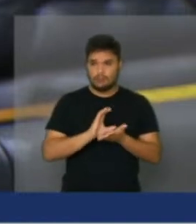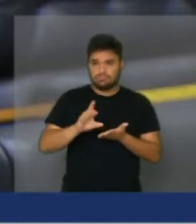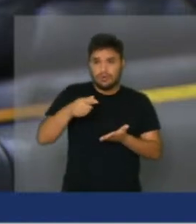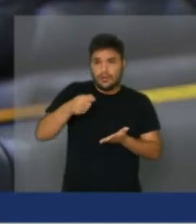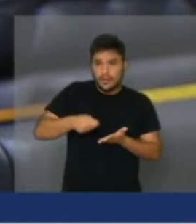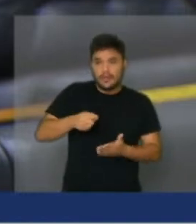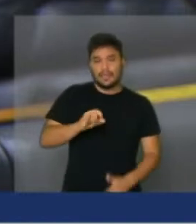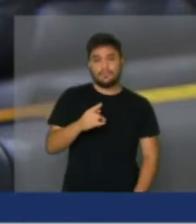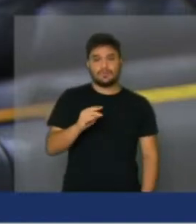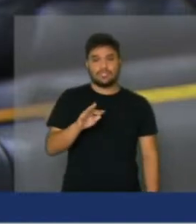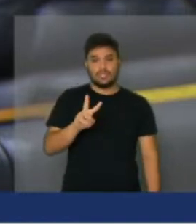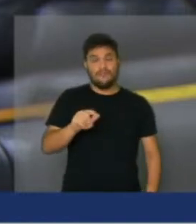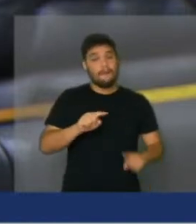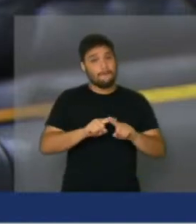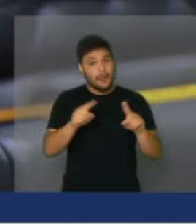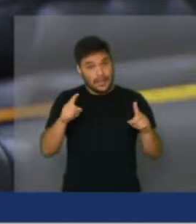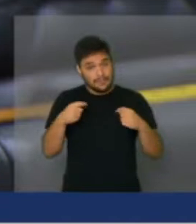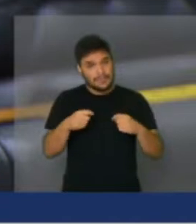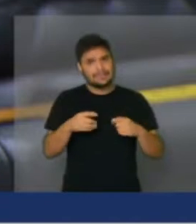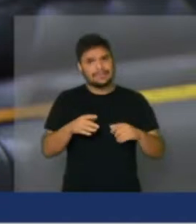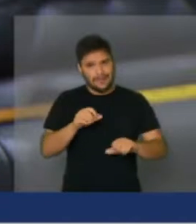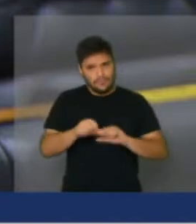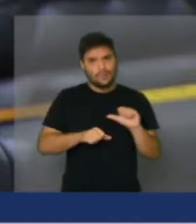COMEÇAR A REVER A SITUAÇÃO QUE ESTAMOS HOJE ENFRENTANDO A SITUAÇÃO ABSURDA DE